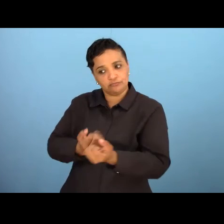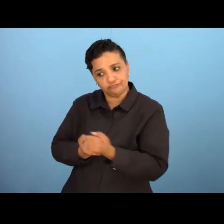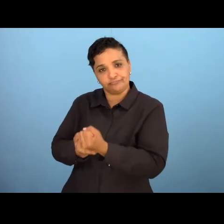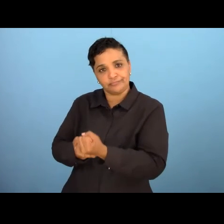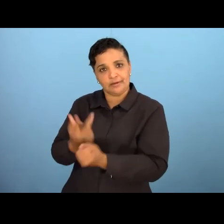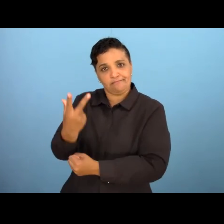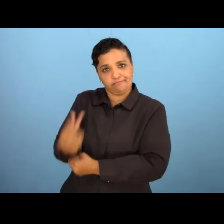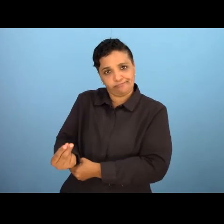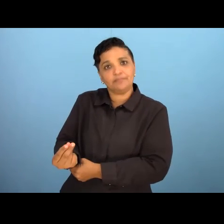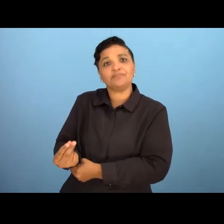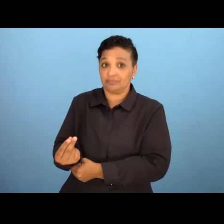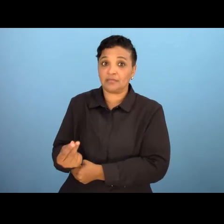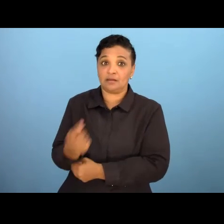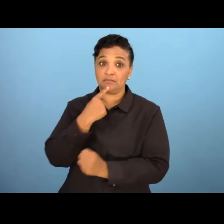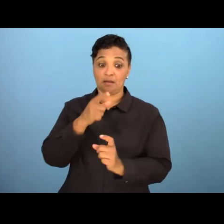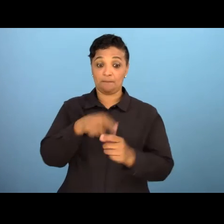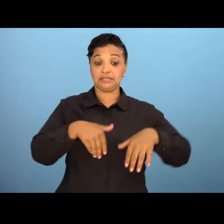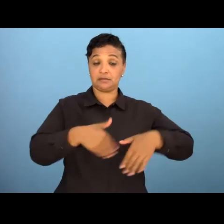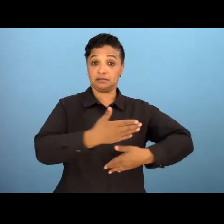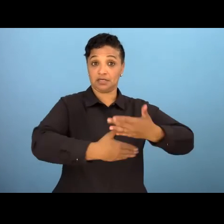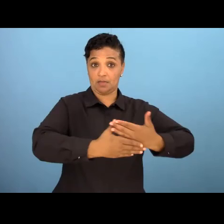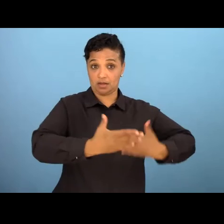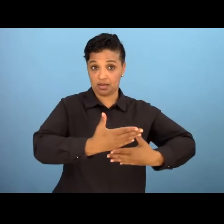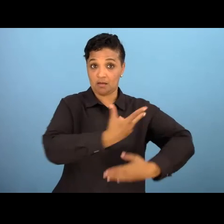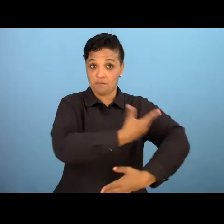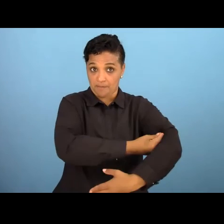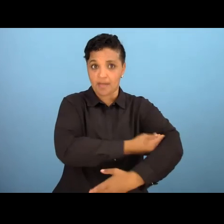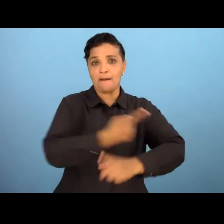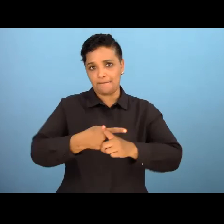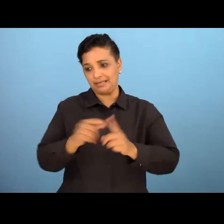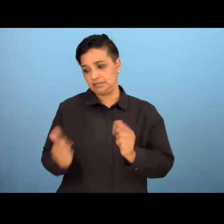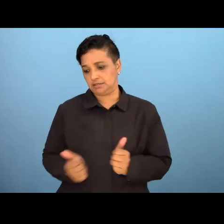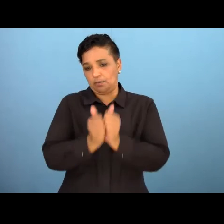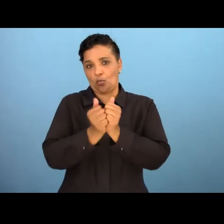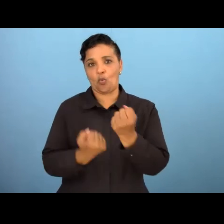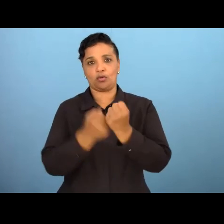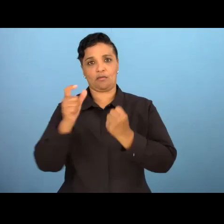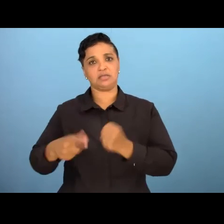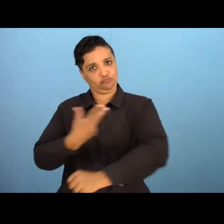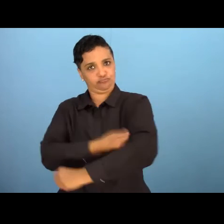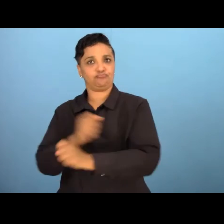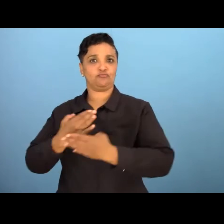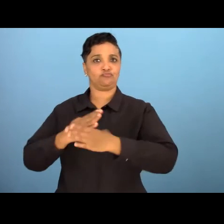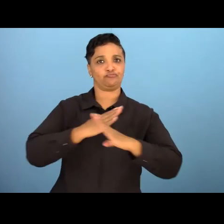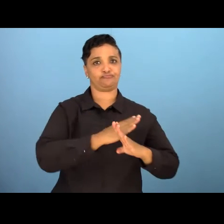discapacidad severa que debían tener la prioridad de recibir la vacuna. Para que las personas severas con discapacidad estén a salvo del ataque COVID-19.